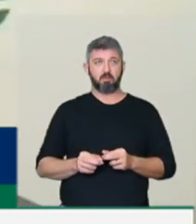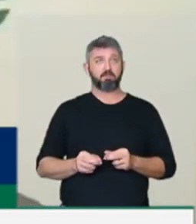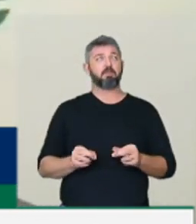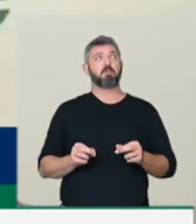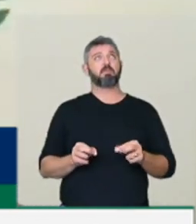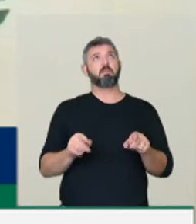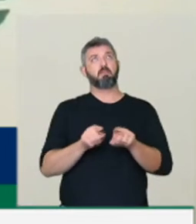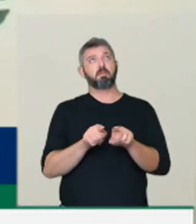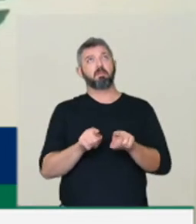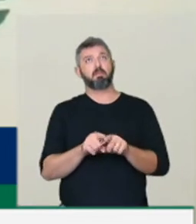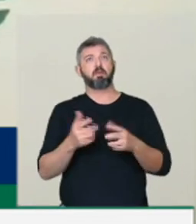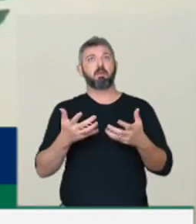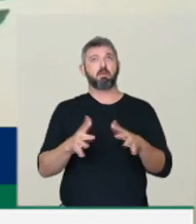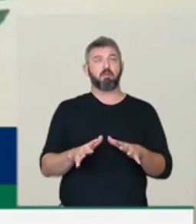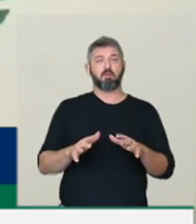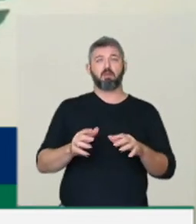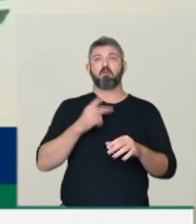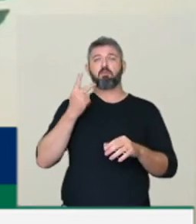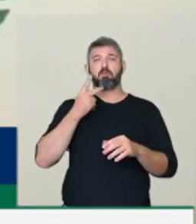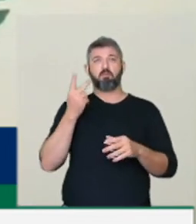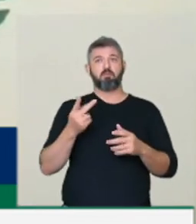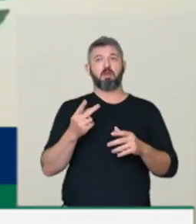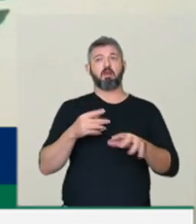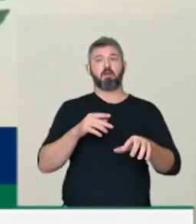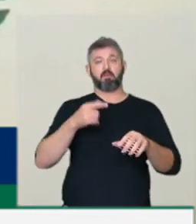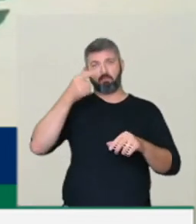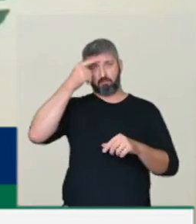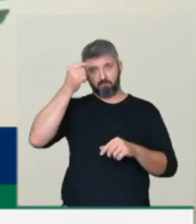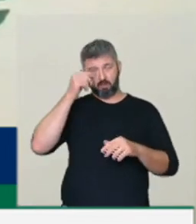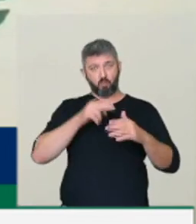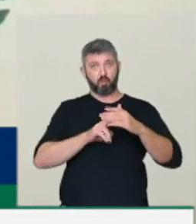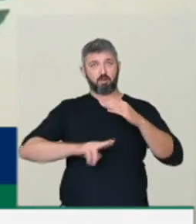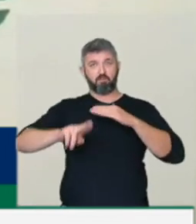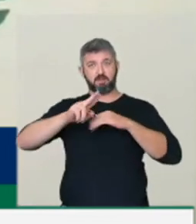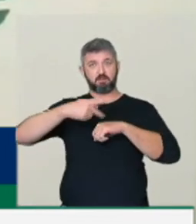AQUI EU NÃO QUERO FAZER NENHUM DEMÉRITO ÀS FACULDADES E UNIVERSIDADES DO EXTERIOR, PORQUE NÓS TEMOS